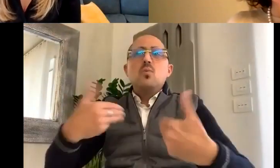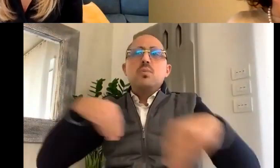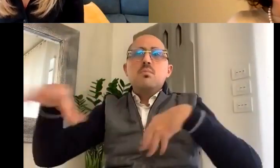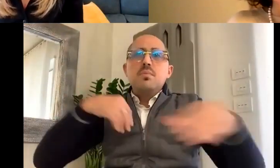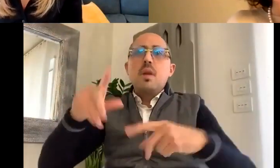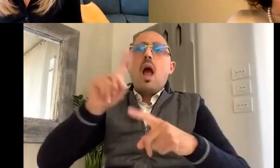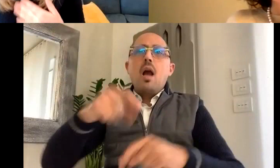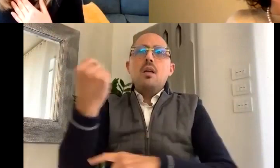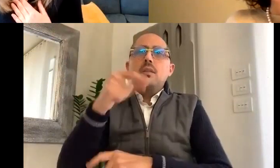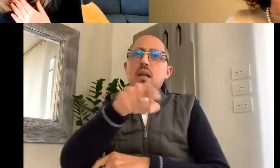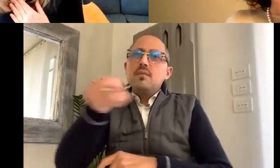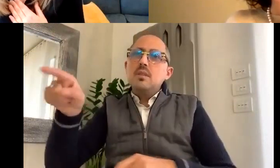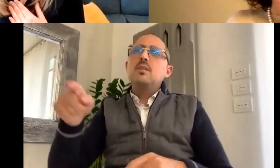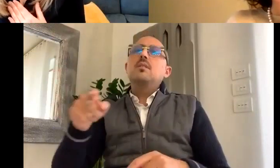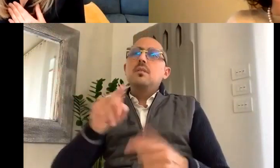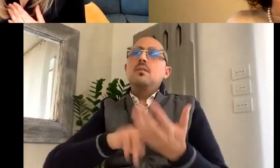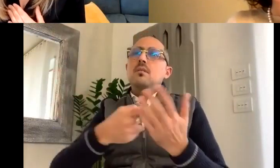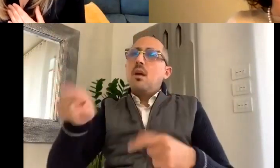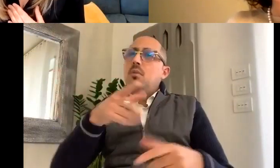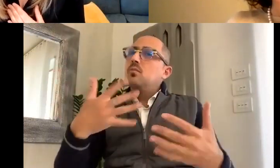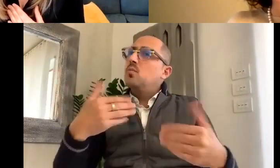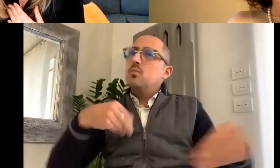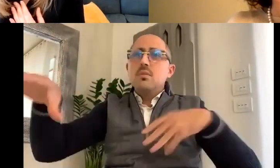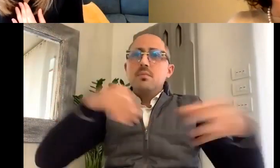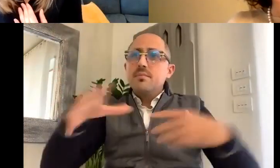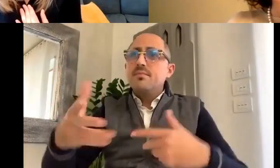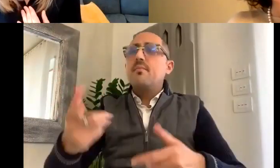e per qualsiasi cosa contattano proprio me personalmente.